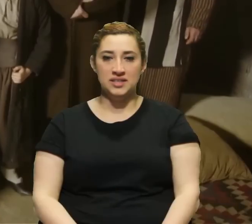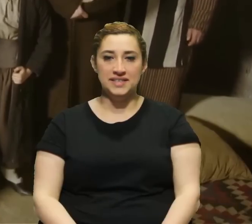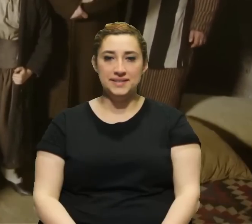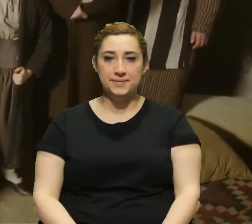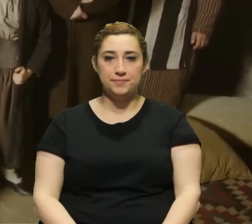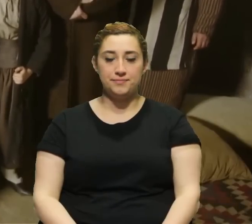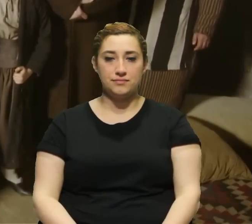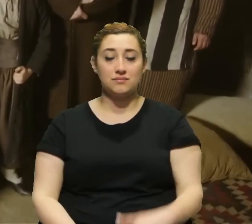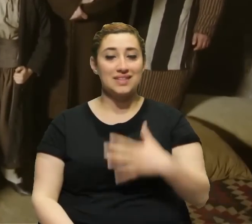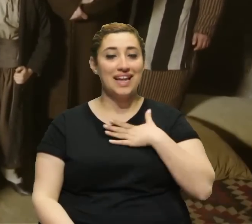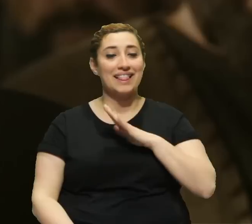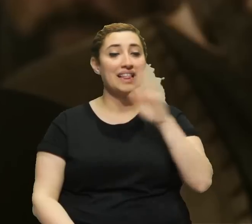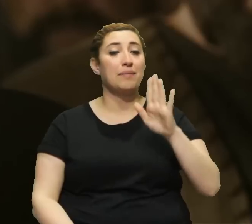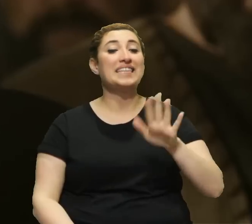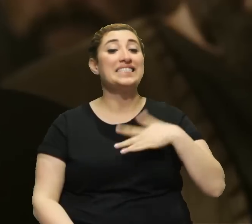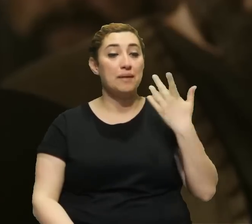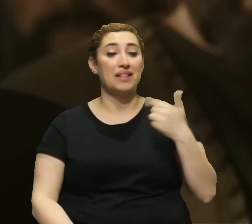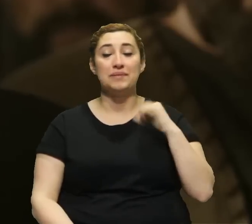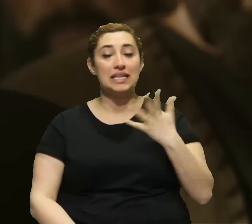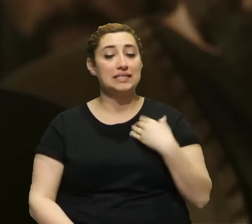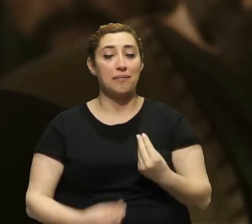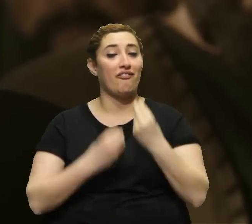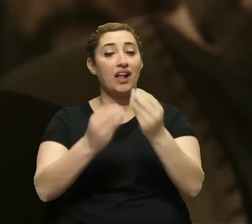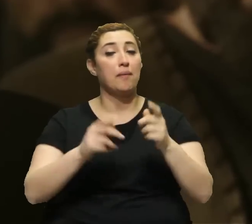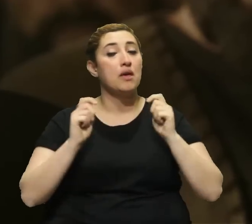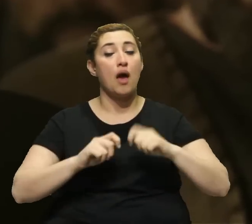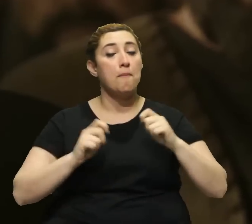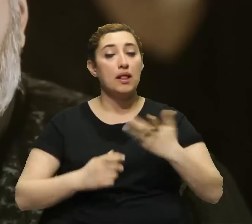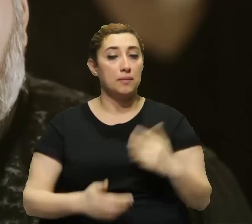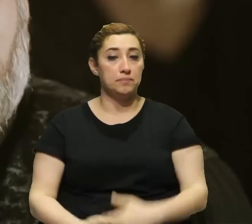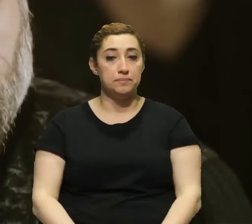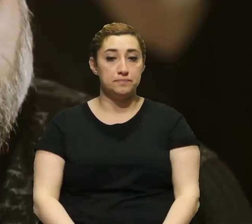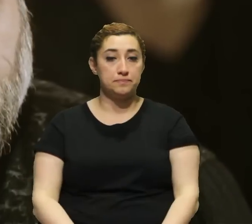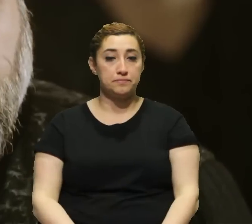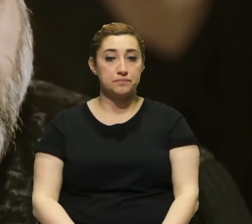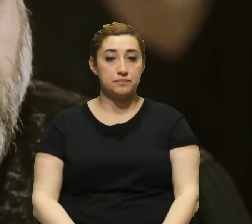Kendi teslim olmayanı biz nasıl teslim edelim Ağa'm?